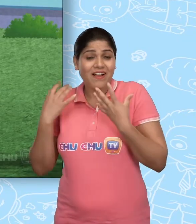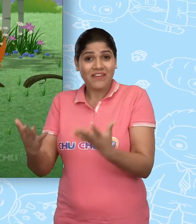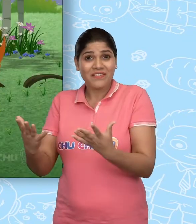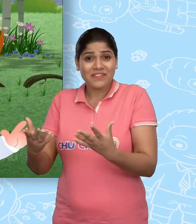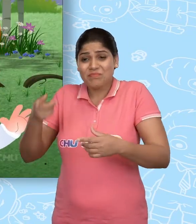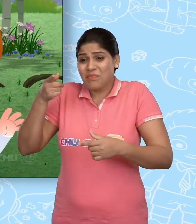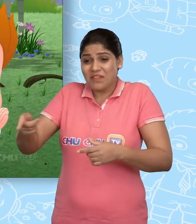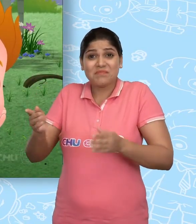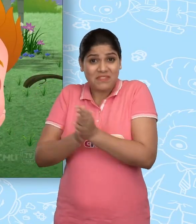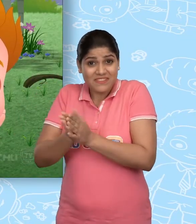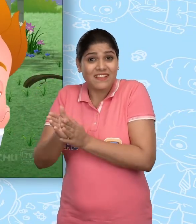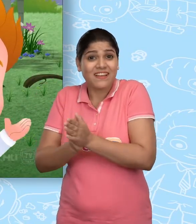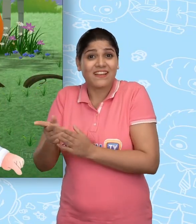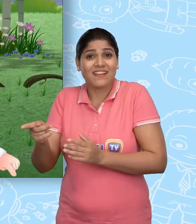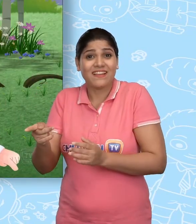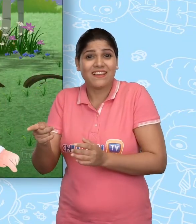वाह ! ये मज़ेदार है!